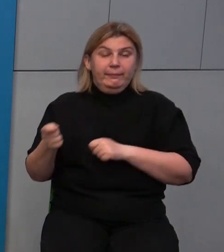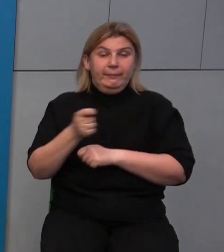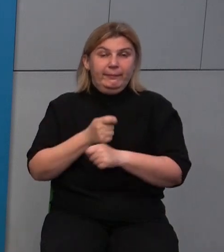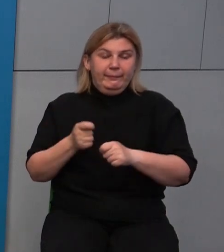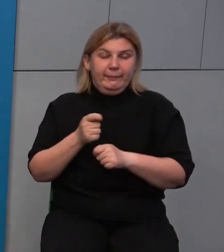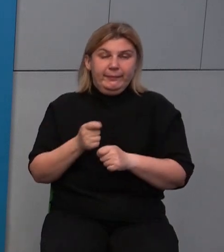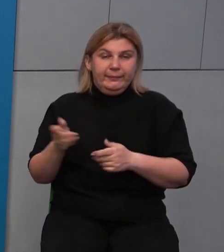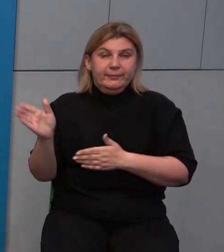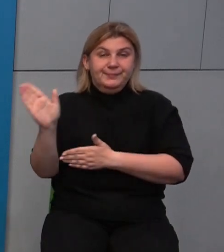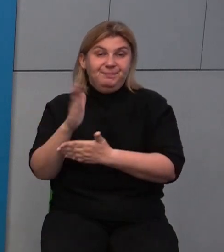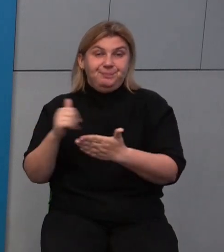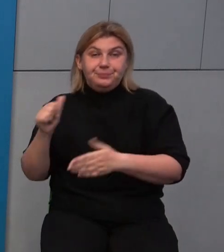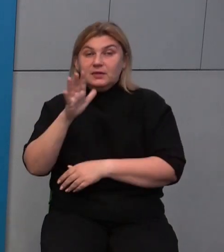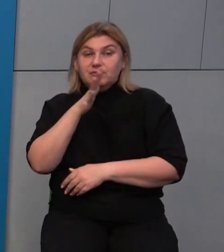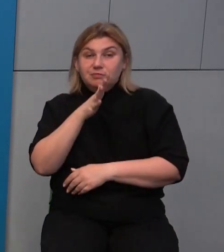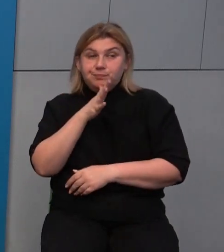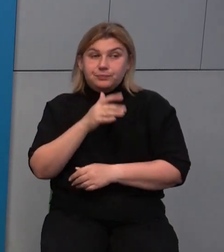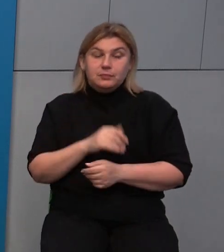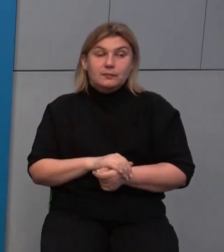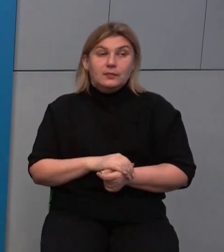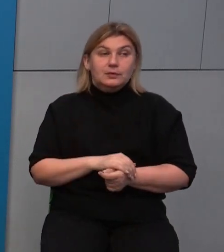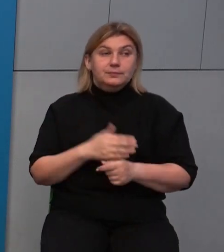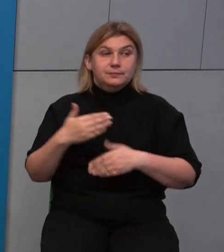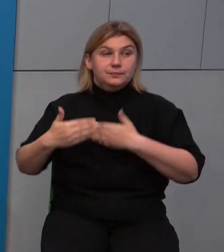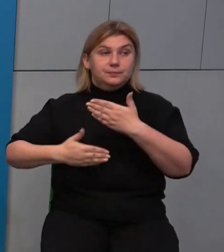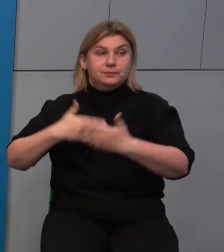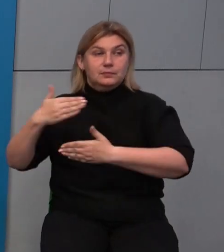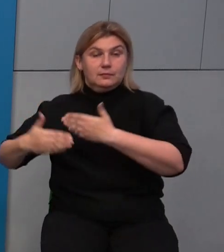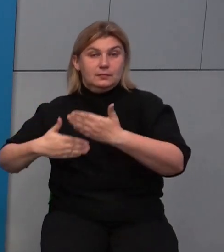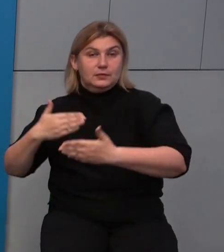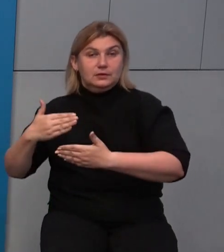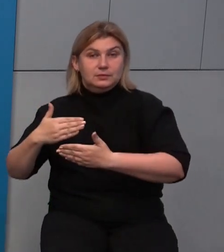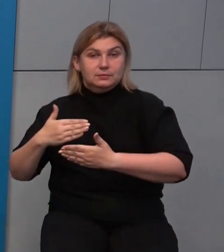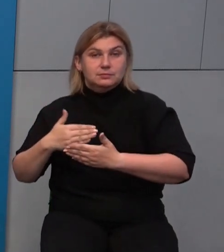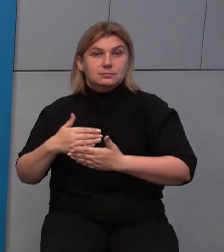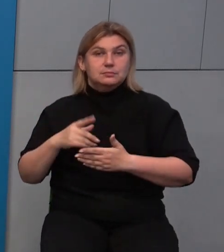w dzielnicy żydowskiej i tak dalej, i tak dalej, to to się przesuwa.